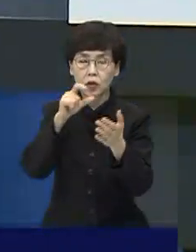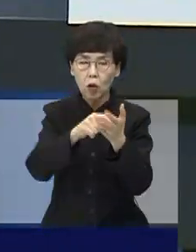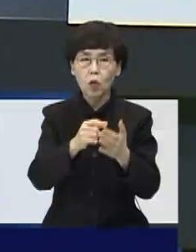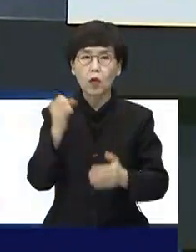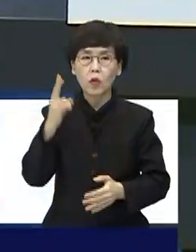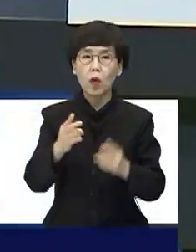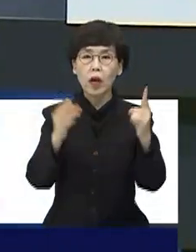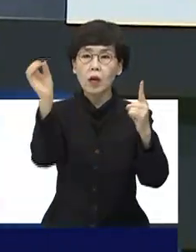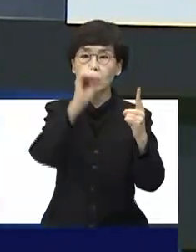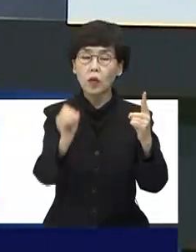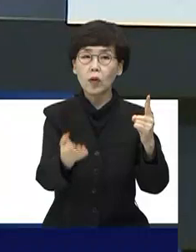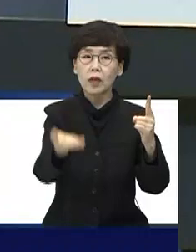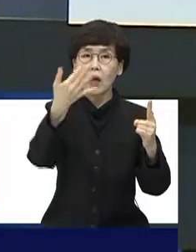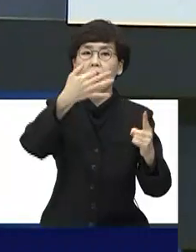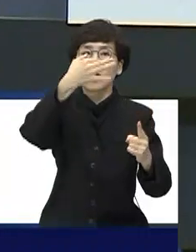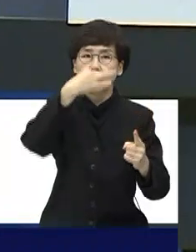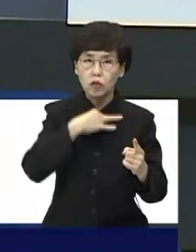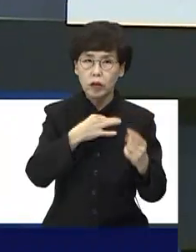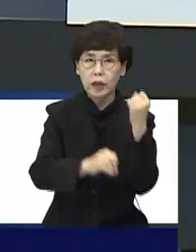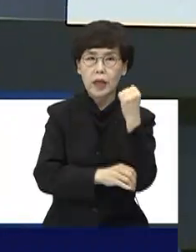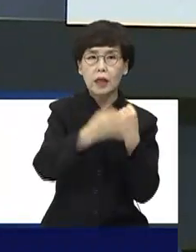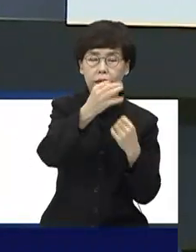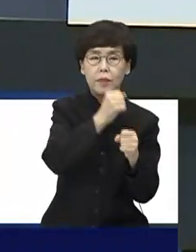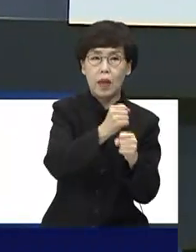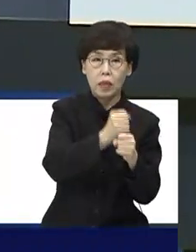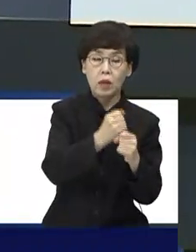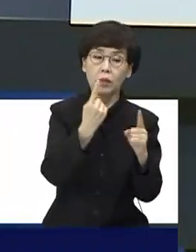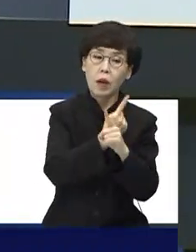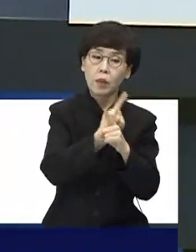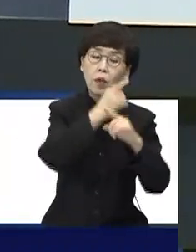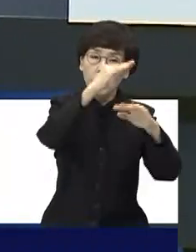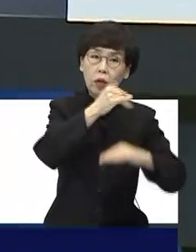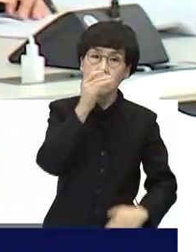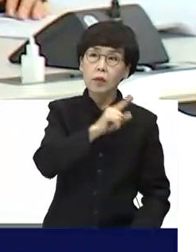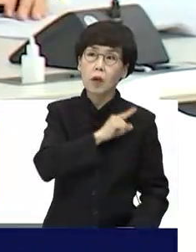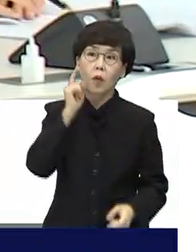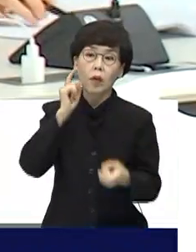1%포인트 이상 제고 등 개선 방안이 담겼지만 가장 관심이 쏠린 보험료율을